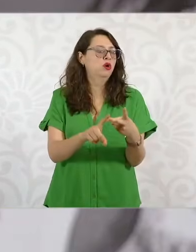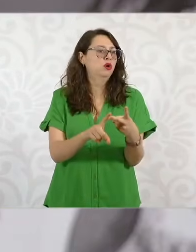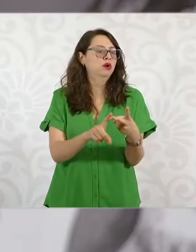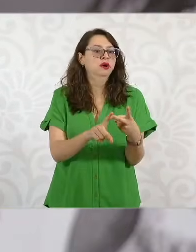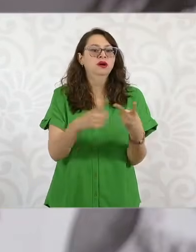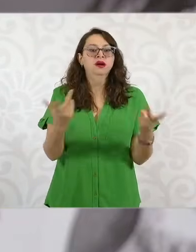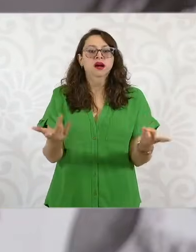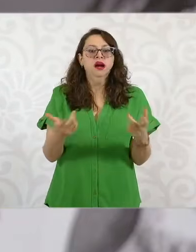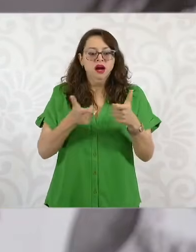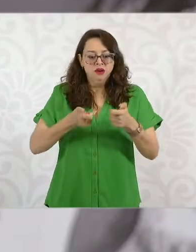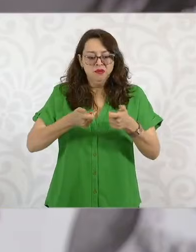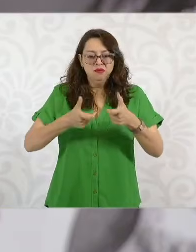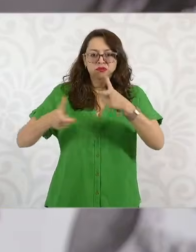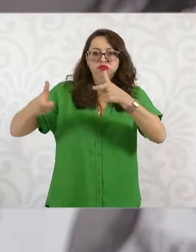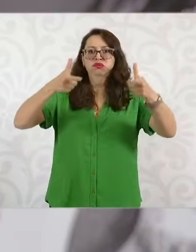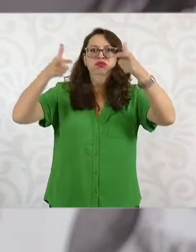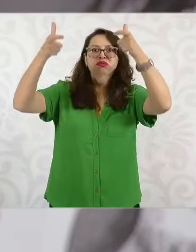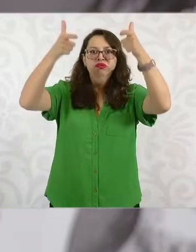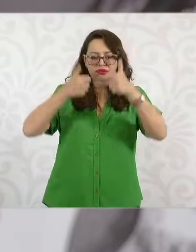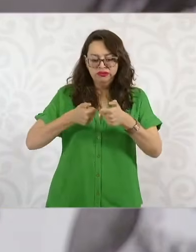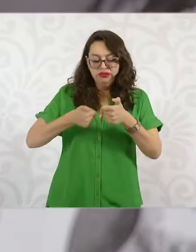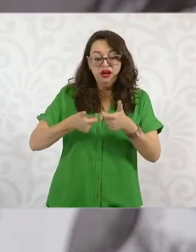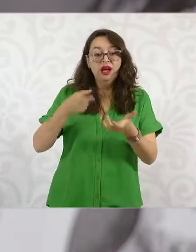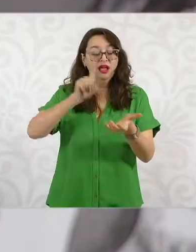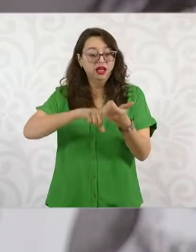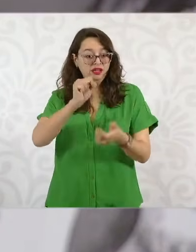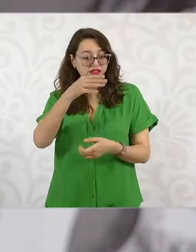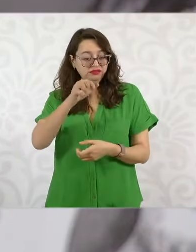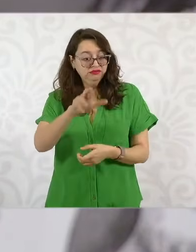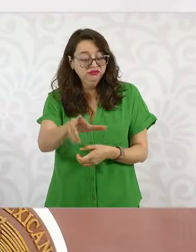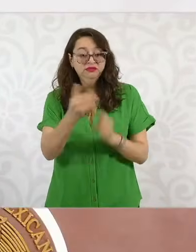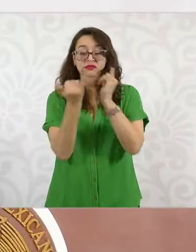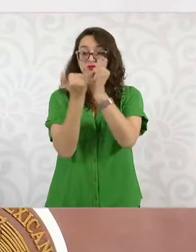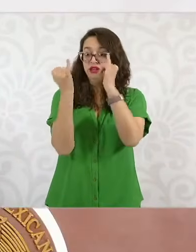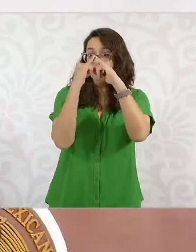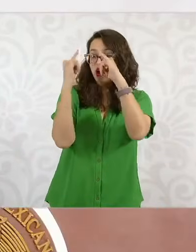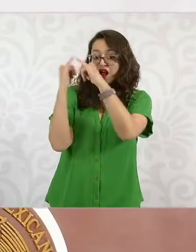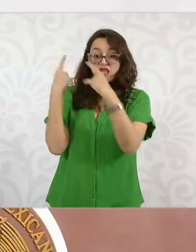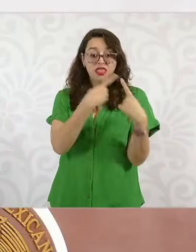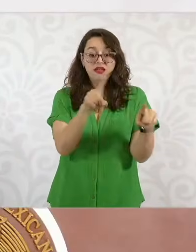o los drones que tiene Secretaría de Marina junto con instituciones académicas y con ellos son